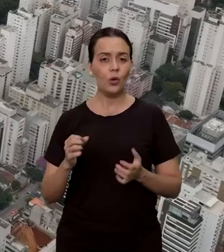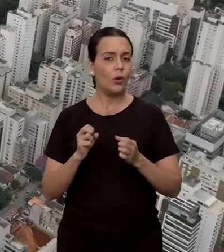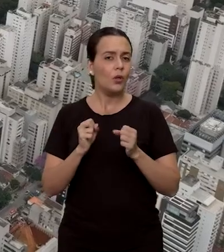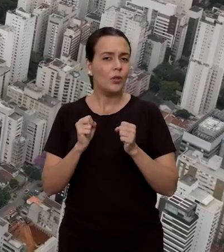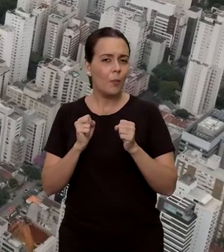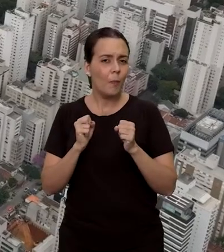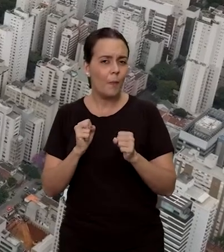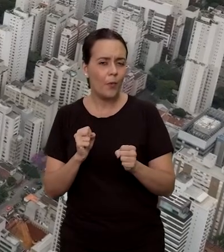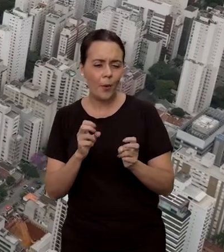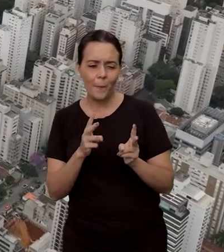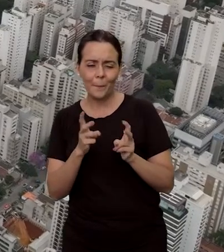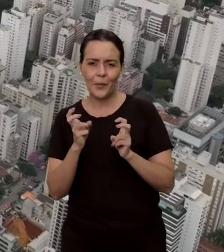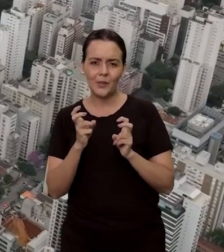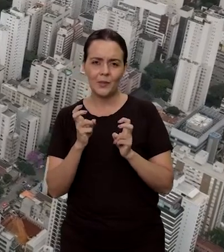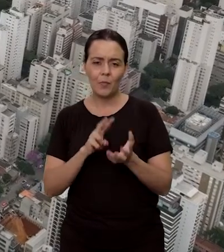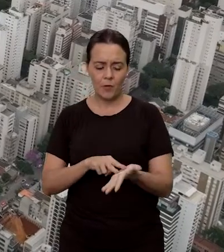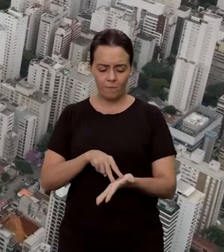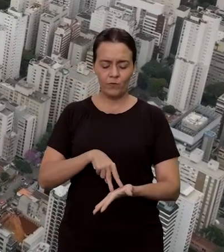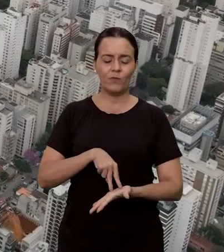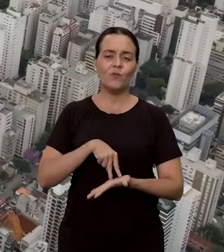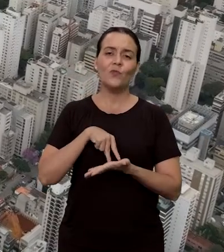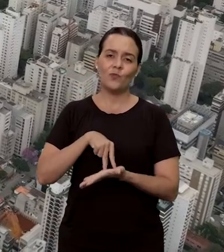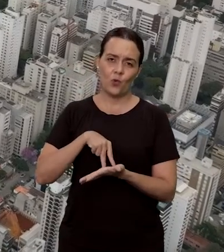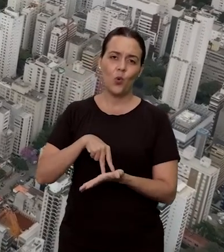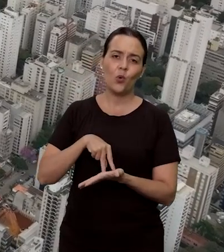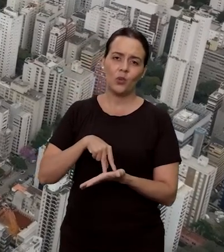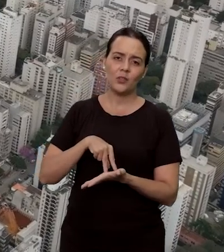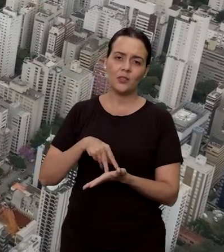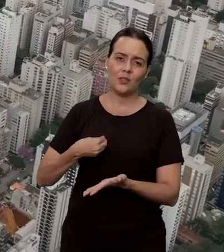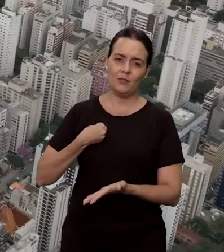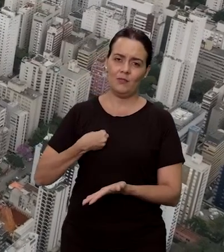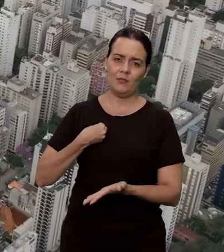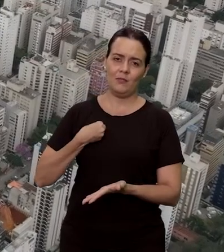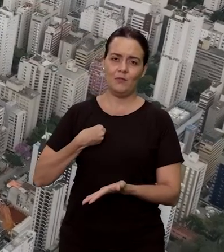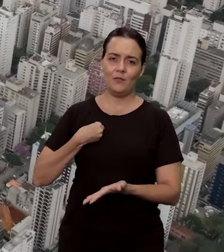outras existências, outras formas de existir.